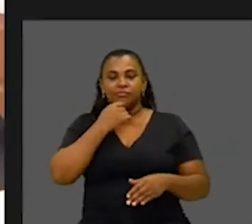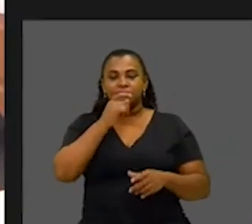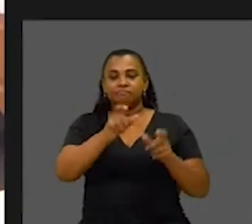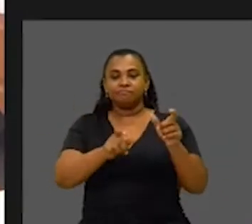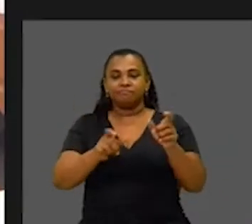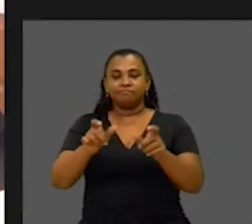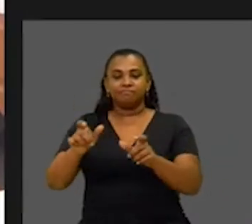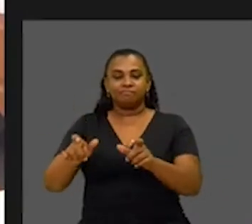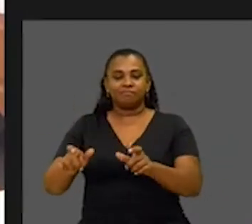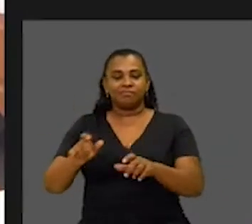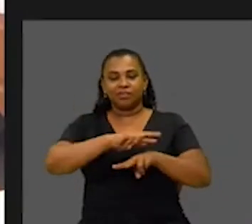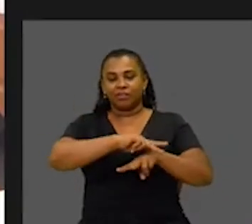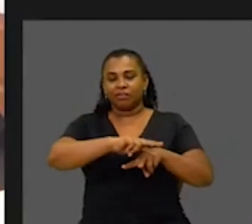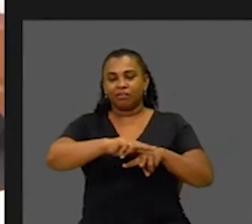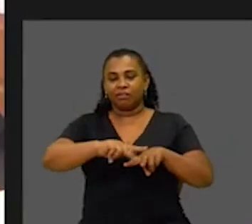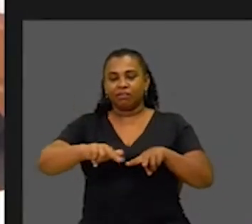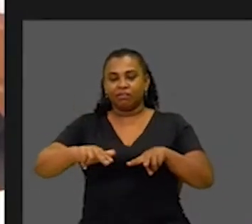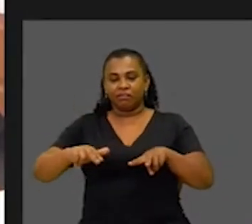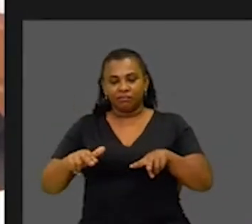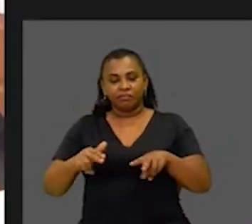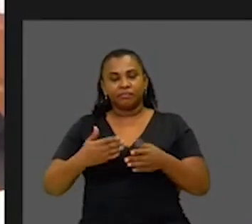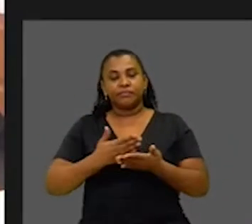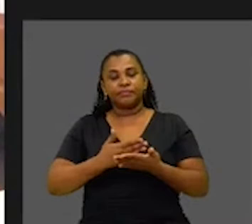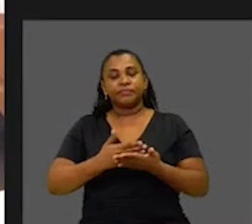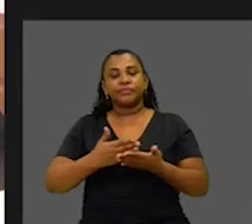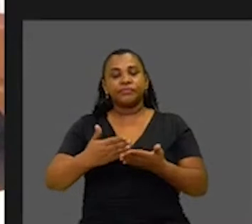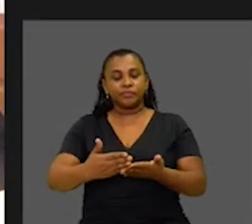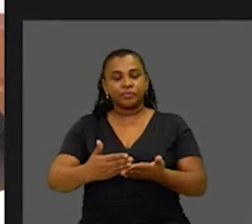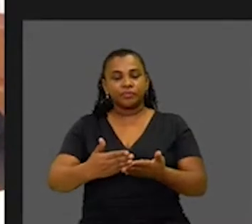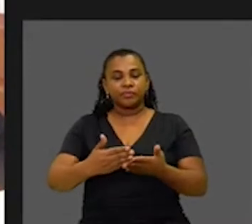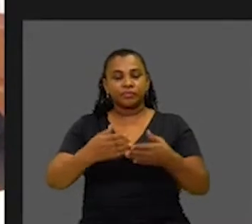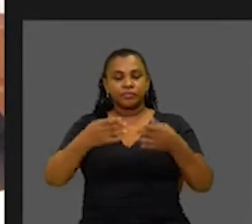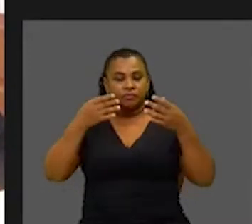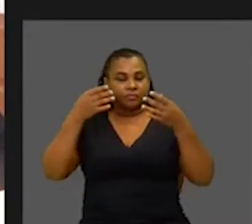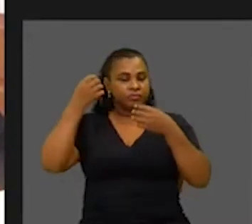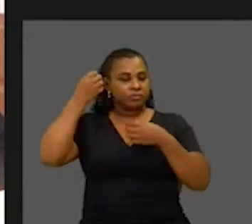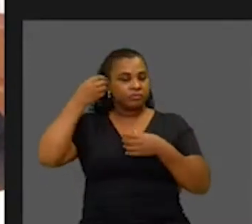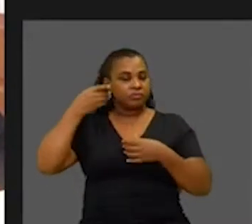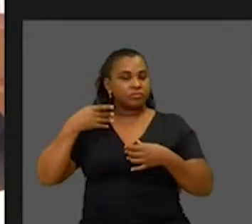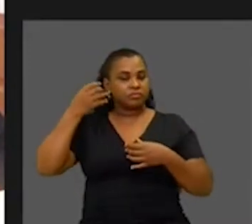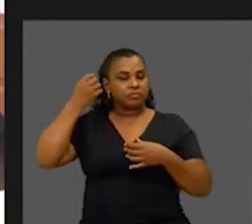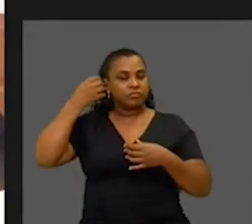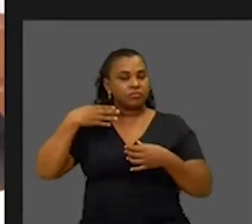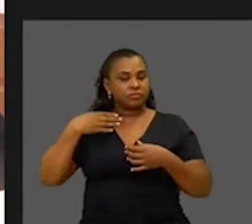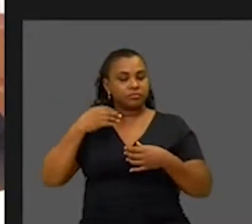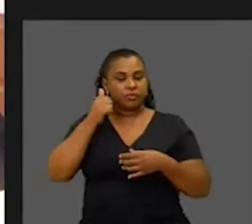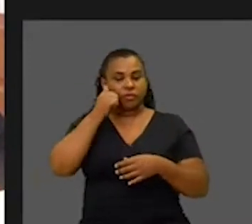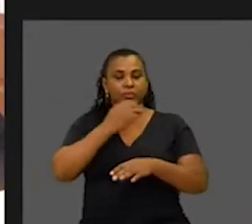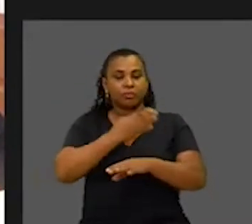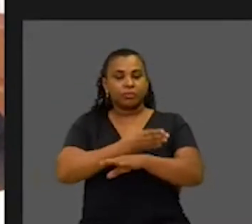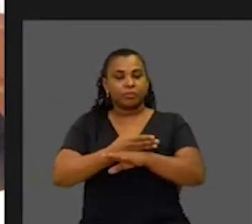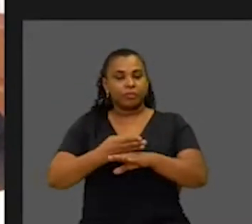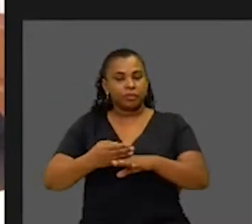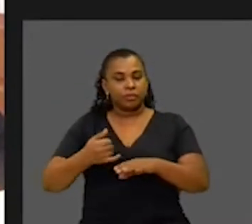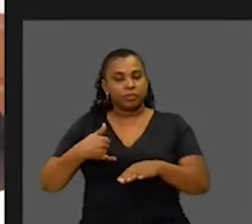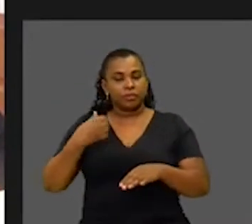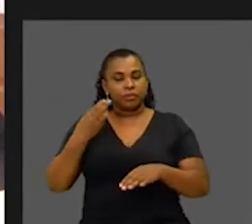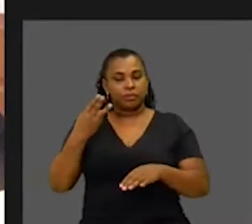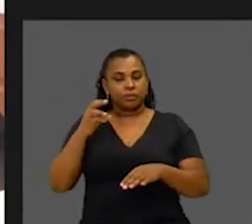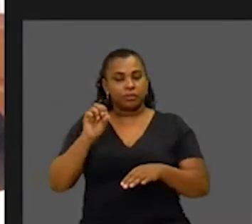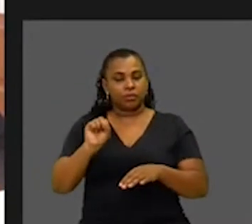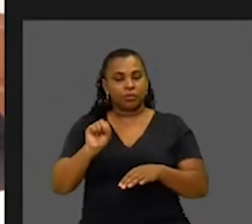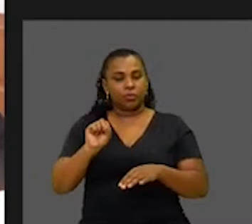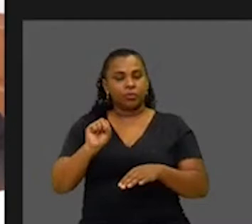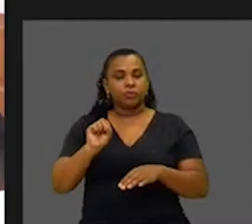a todos começa o pela minha alto de inscrição Eu sou uma mulher branca de 38 anos cabelo que